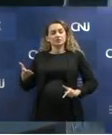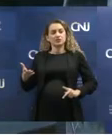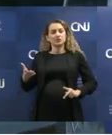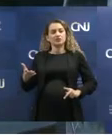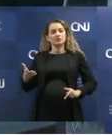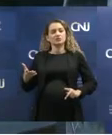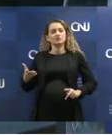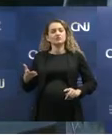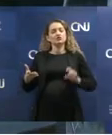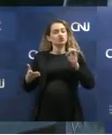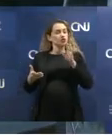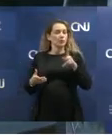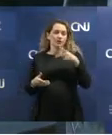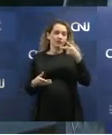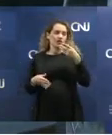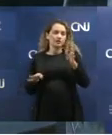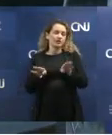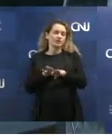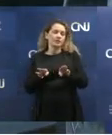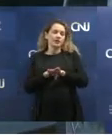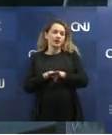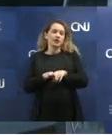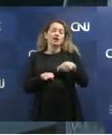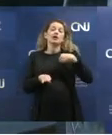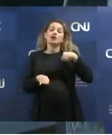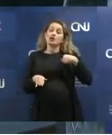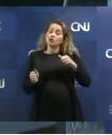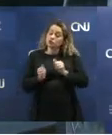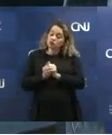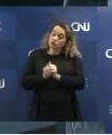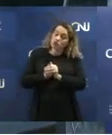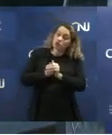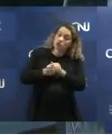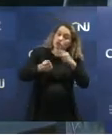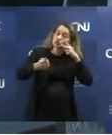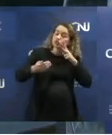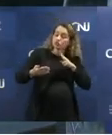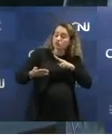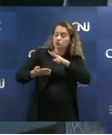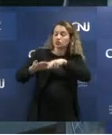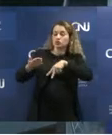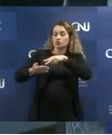eu acompanho a relatora em relação ao afastamento das preliminares de mérito.